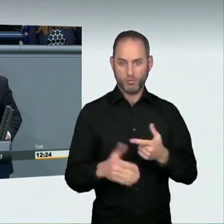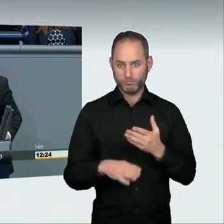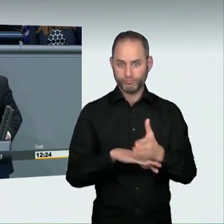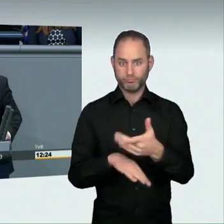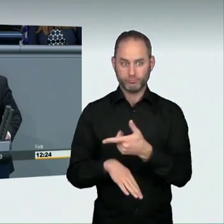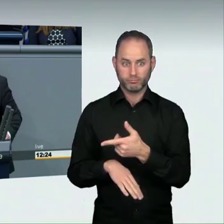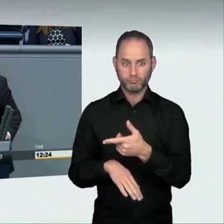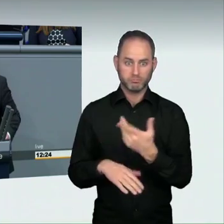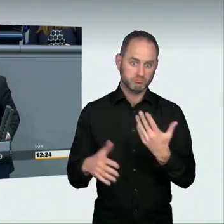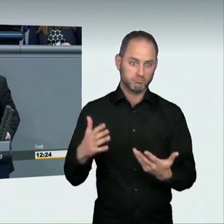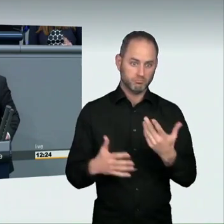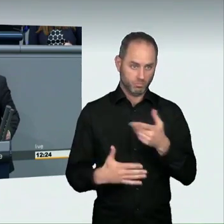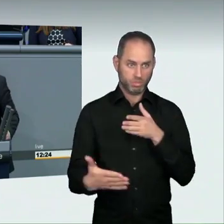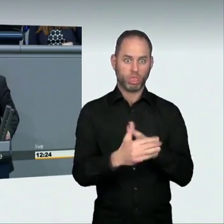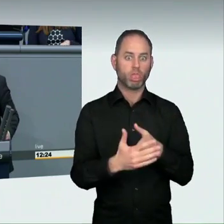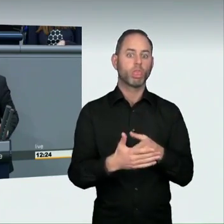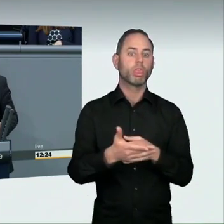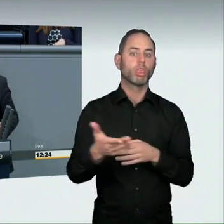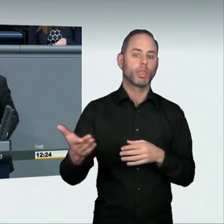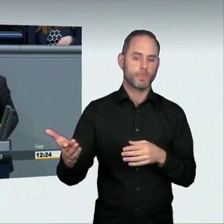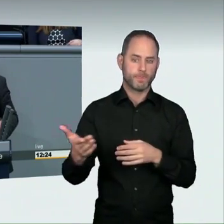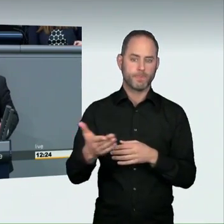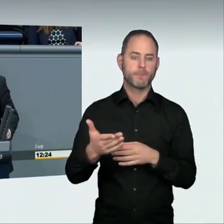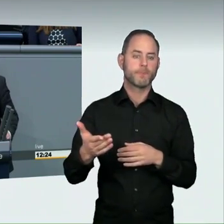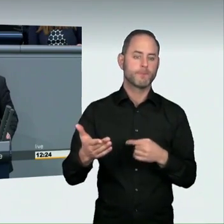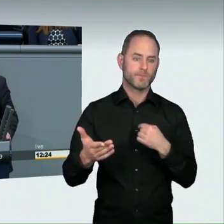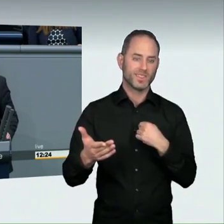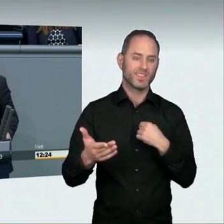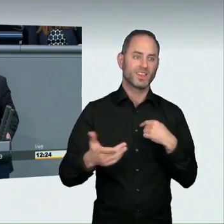und in Eigentum bringen. Die Eigentümer von morgen sind doch die Mieterinnen